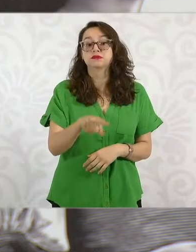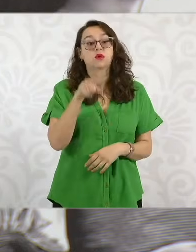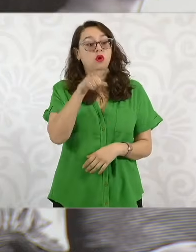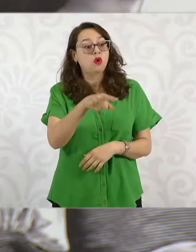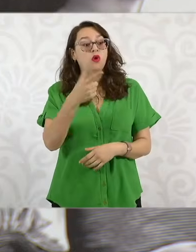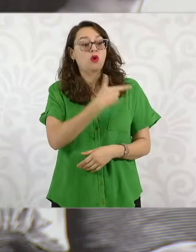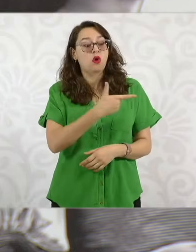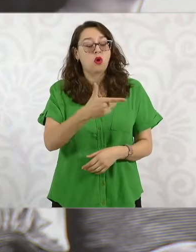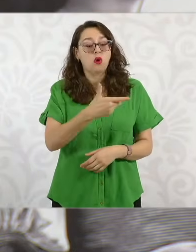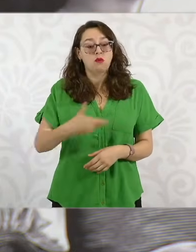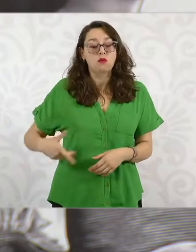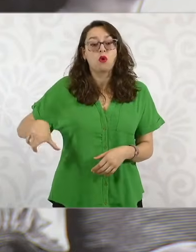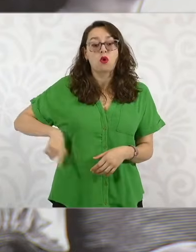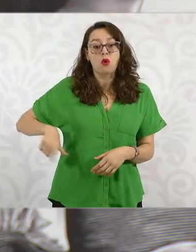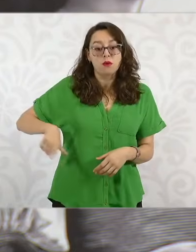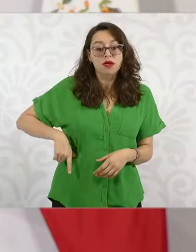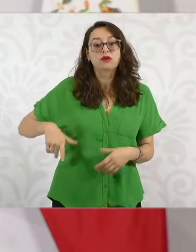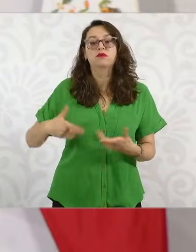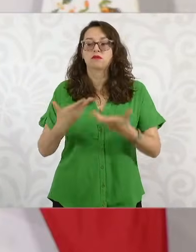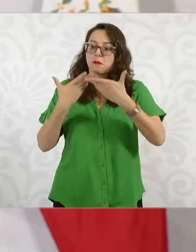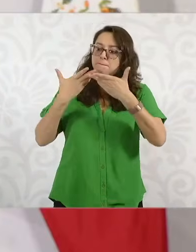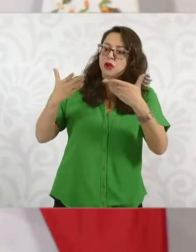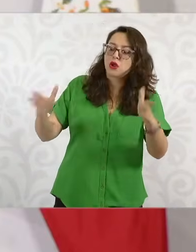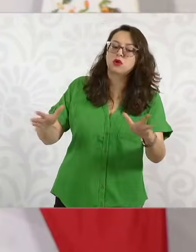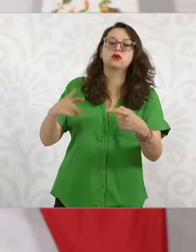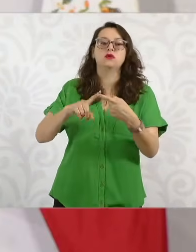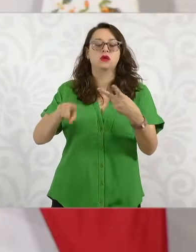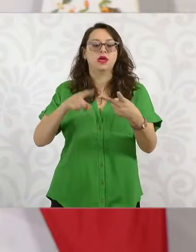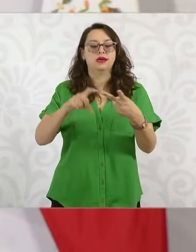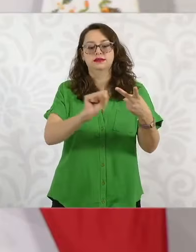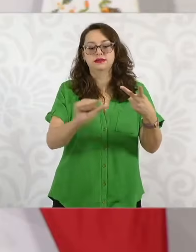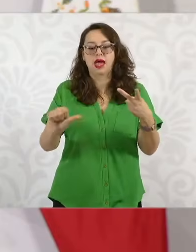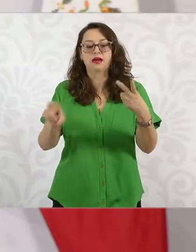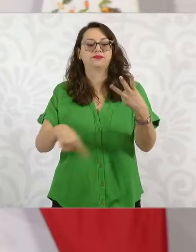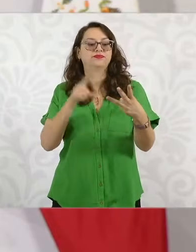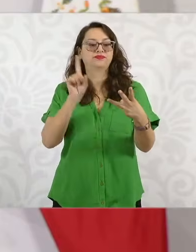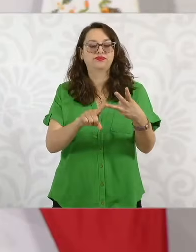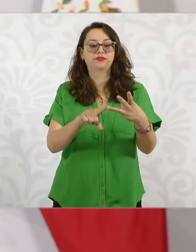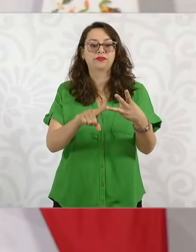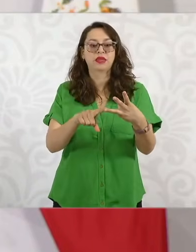particularmente desde la oficina de la presidenta, la Secretaría de Salud, la Secretaría de Economía